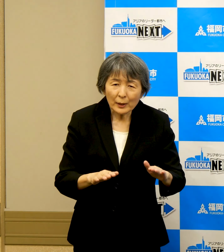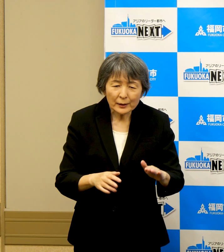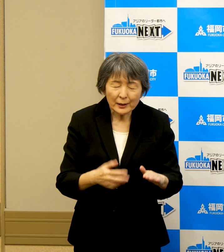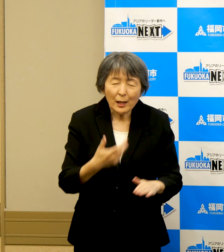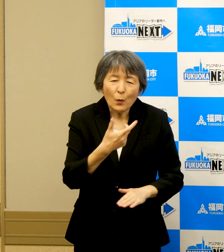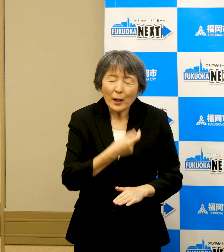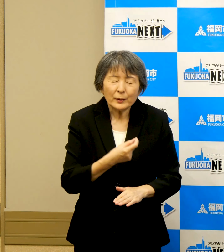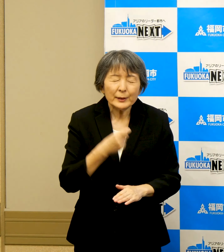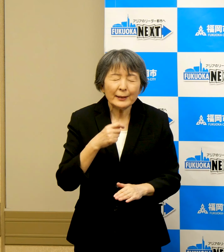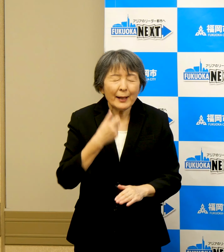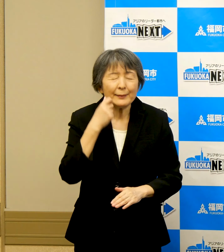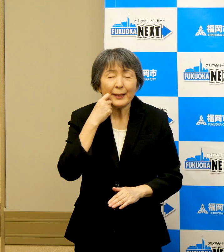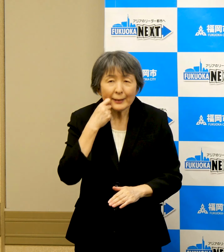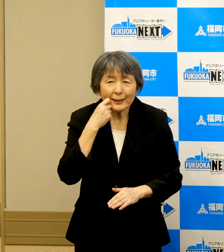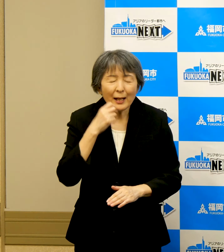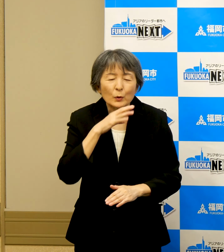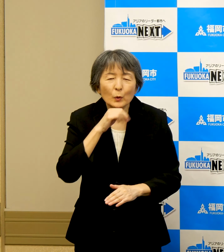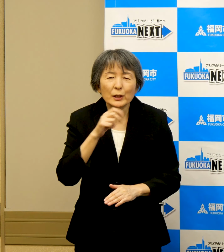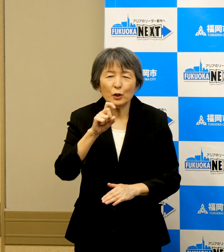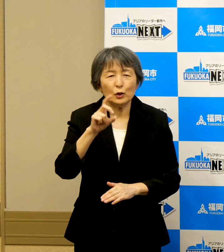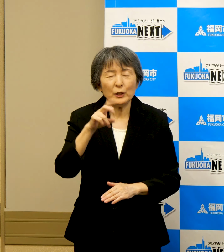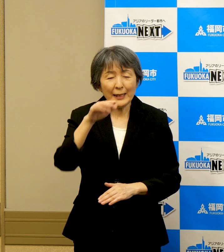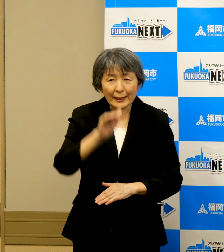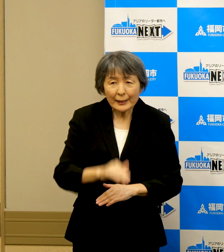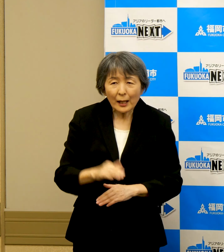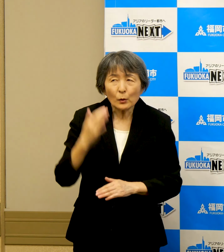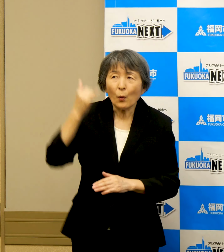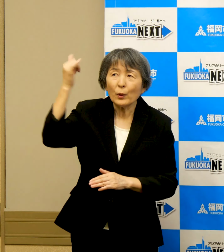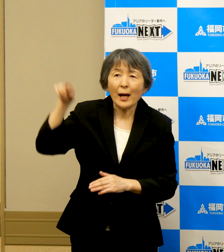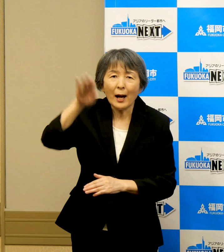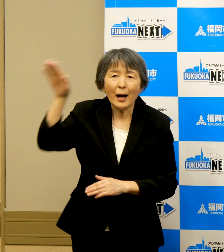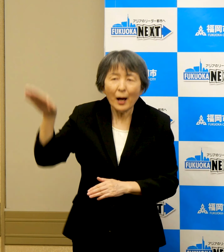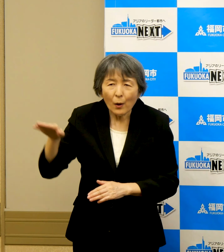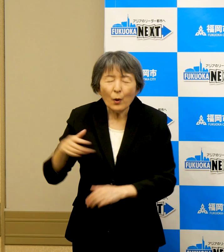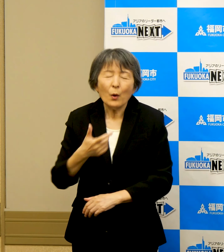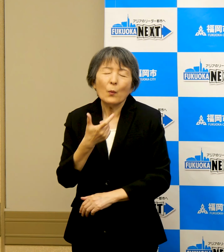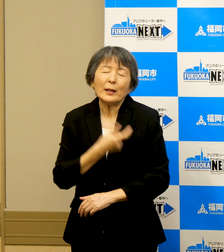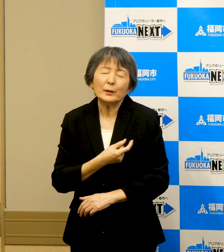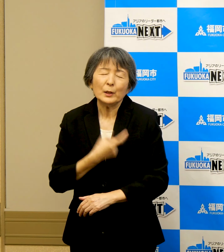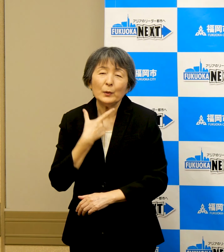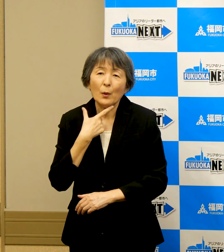その親世代の人たちをどう接種勧奨するかとか